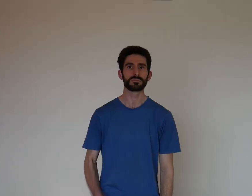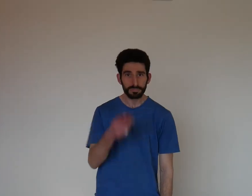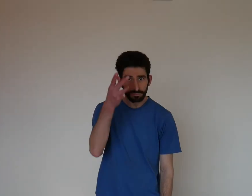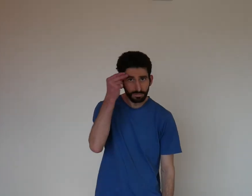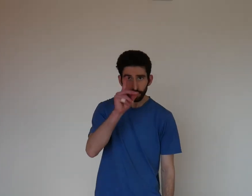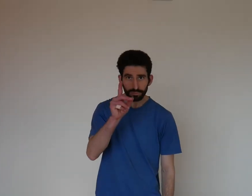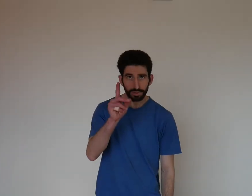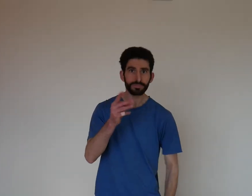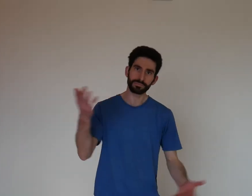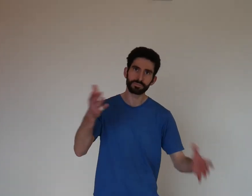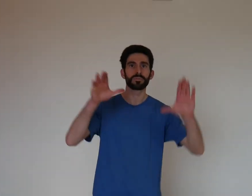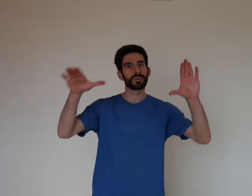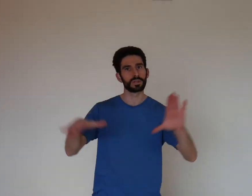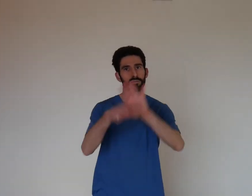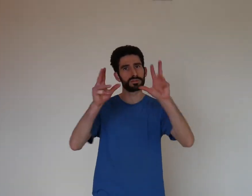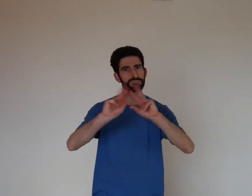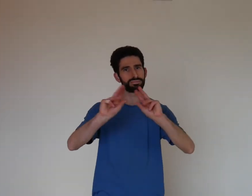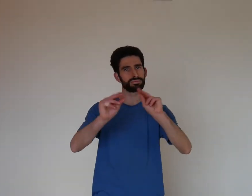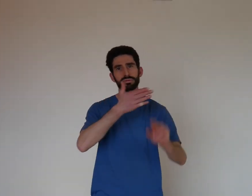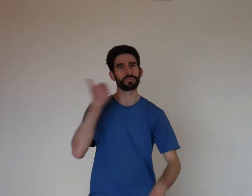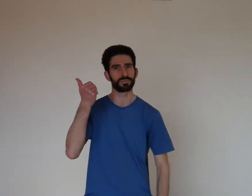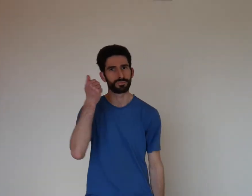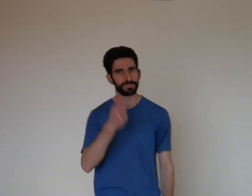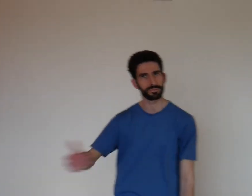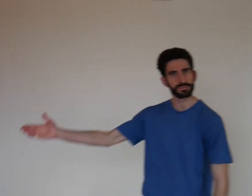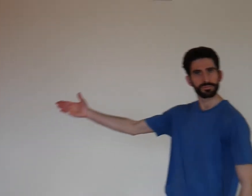Tu n'as pas compris ? Alors, voici une image qui explique mieux.